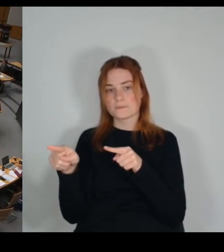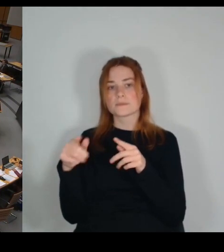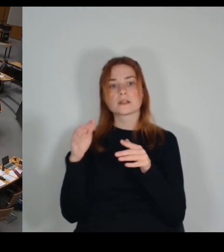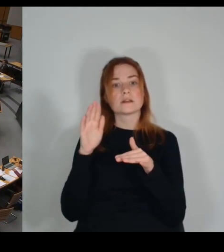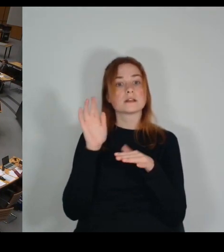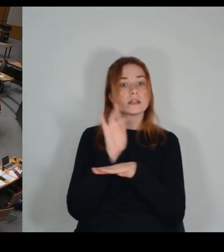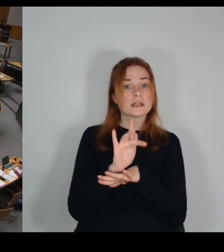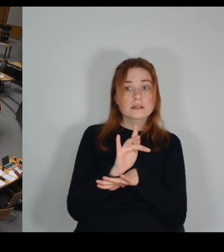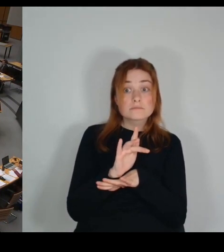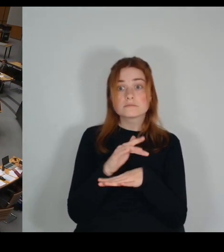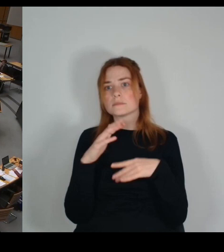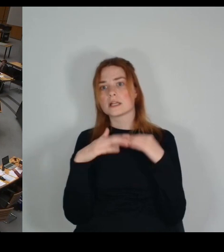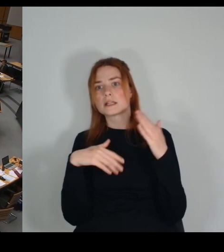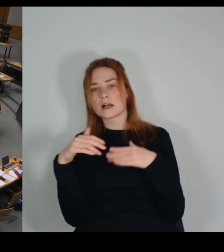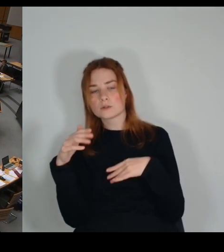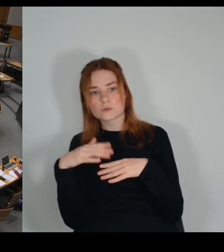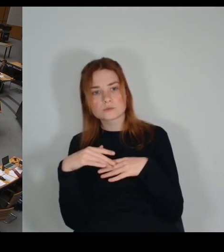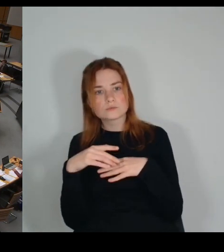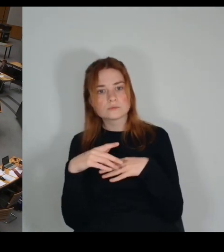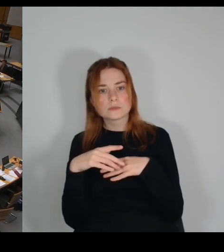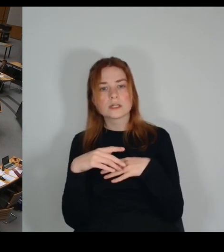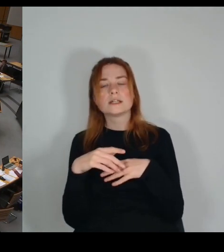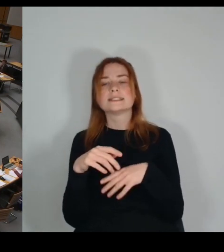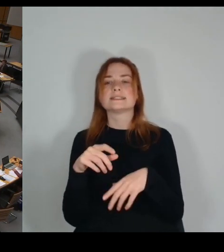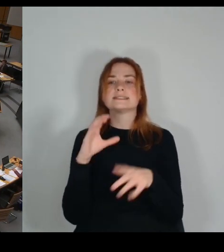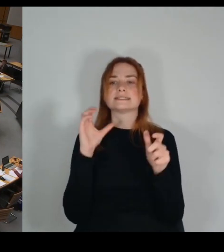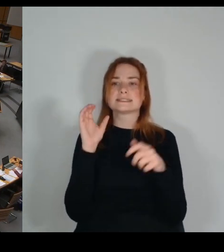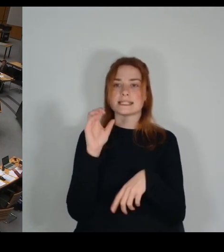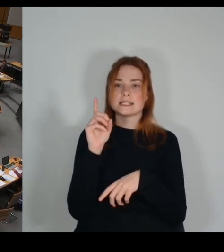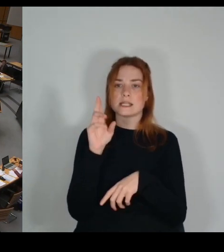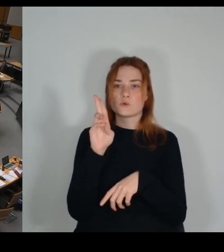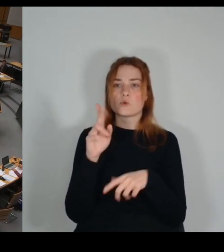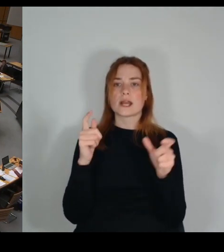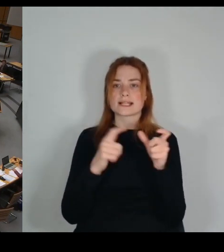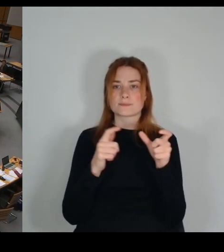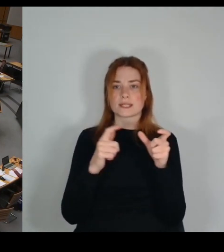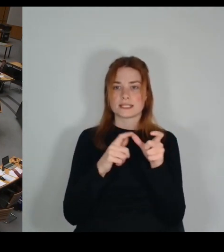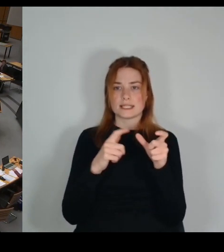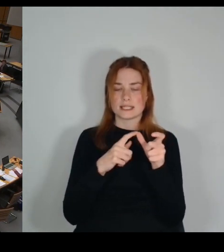der SPD Fraktion warten wir dann auf das Eintreffen der Senatorin